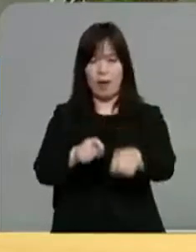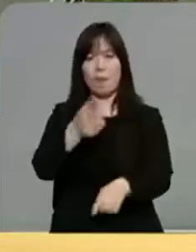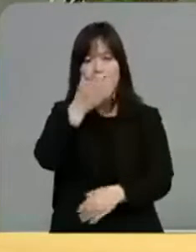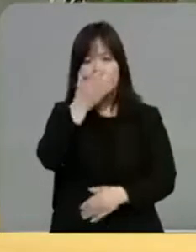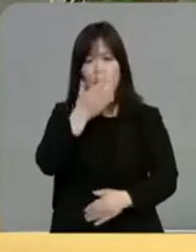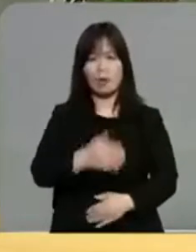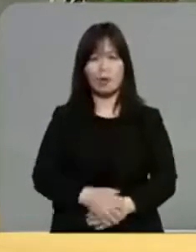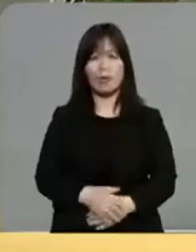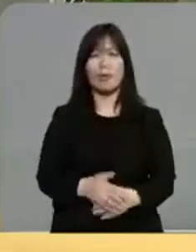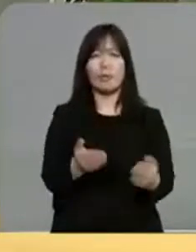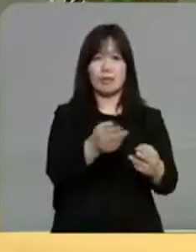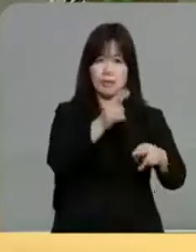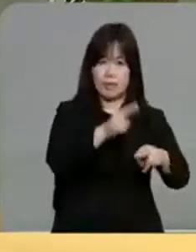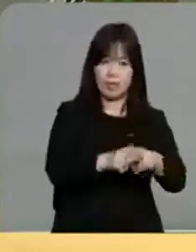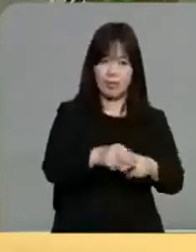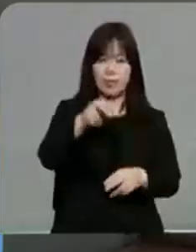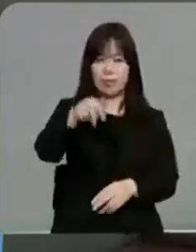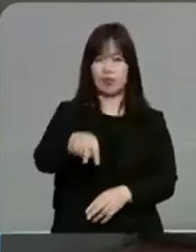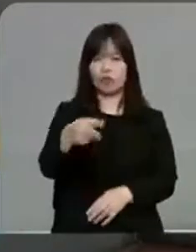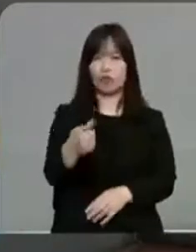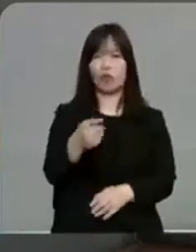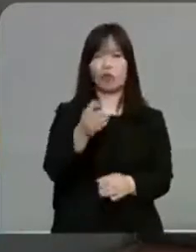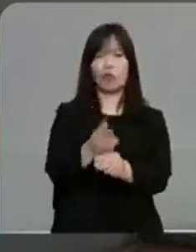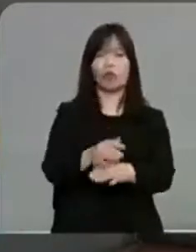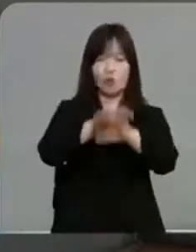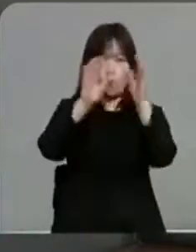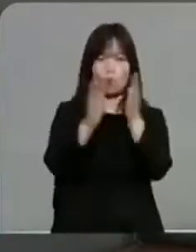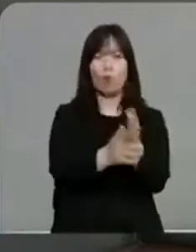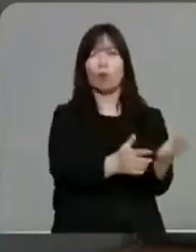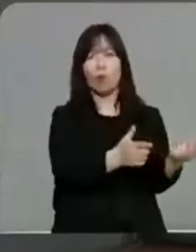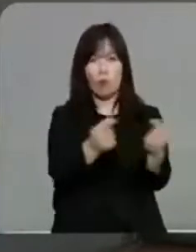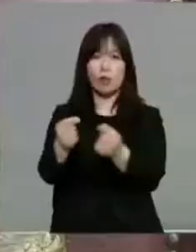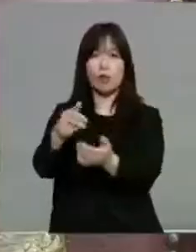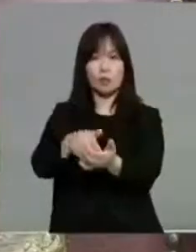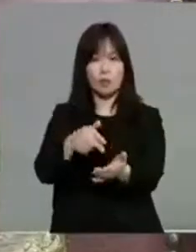일자리와 수소를 중심으로 한목소리를 내고 있는 후보들이 저마다의 선전